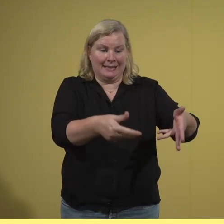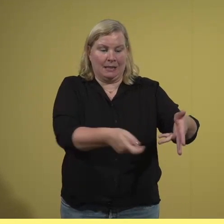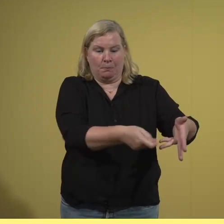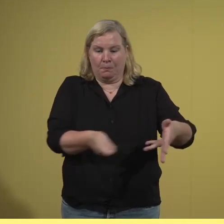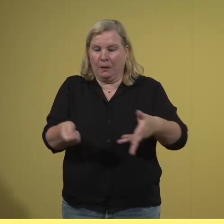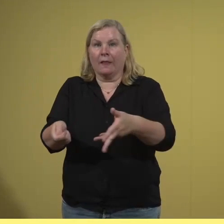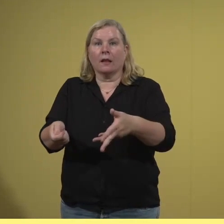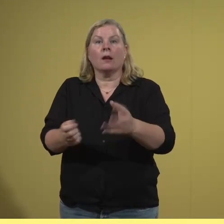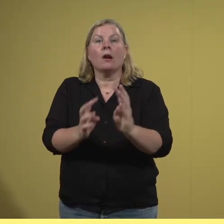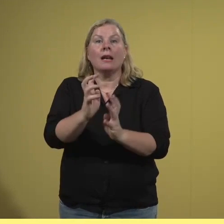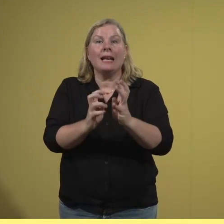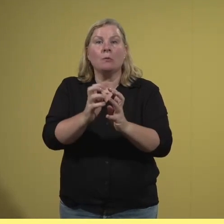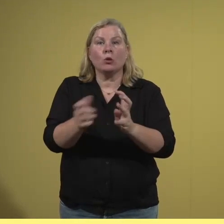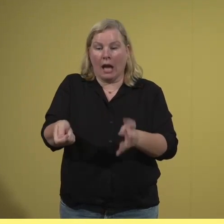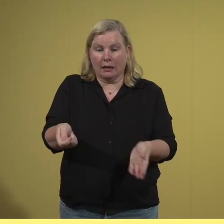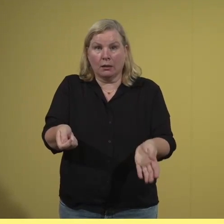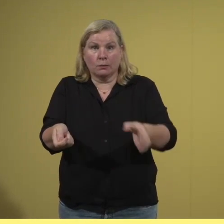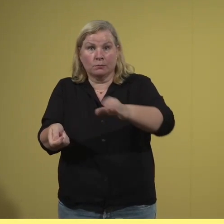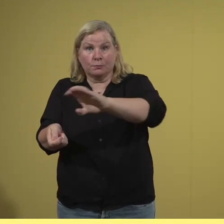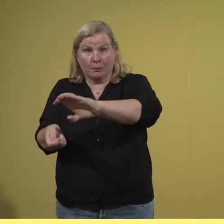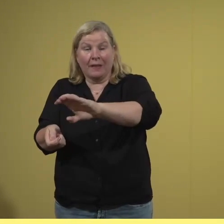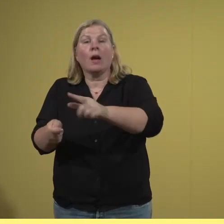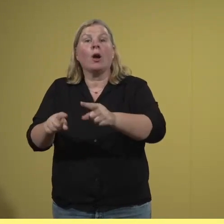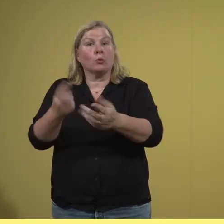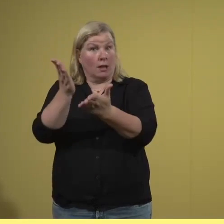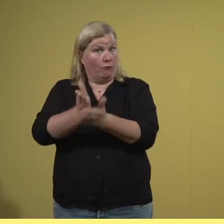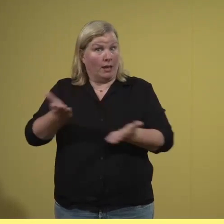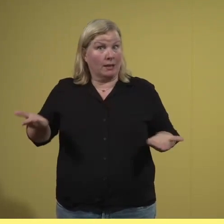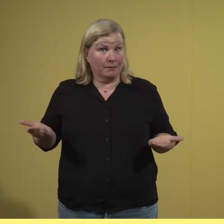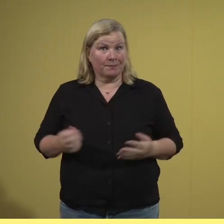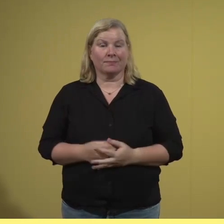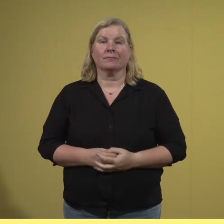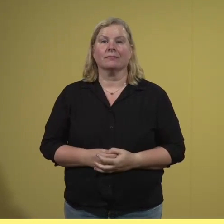Dann gießen wir unsere Limonade ab und dann- Und dann war's das schon wieder. Dann sind wir auch schon fertig.